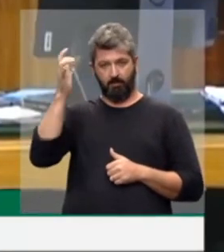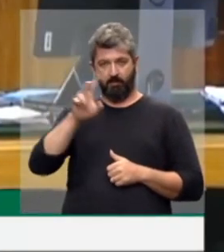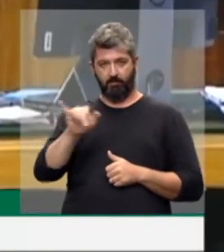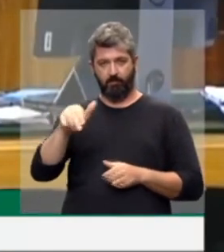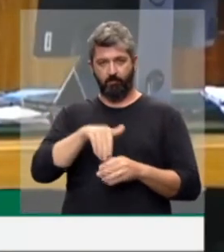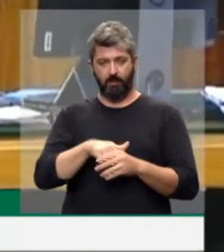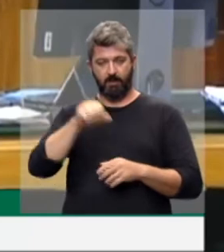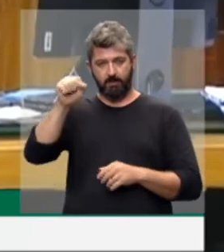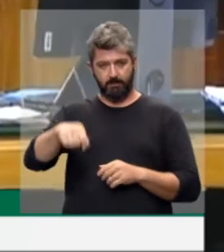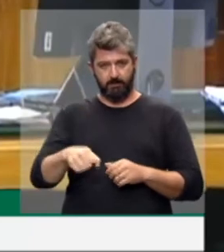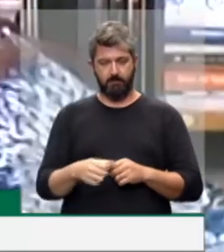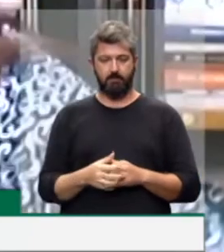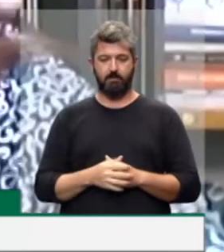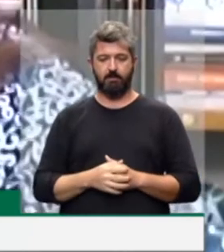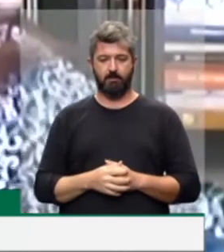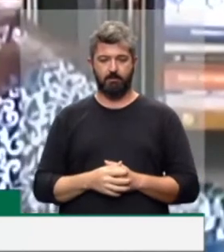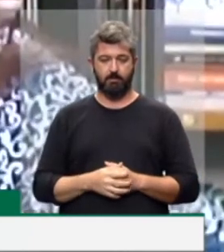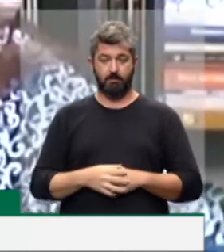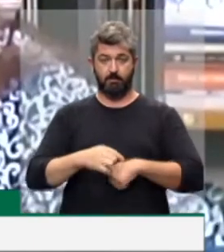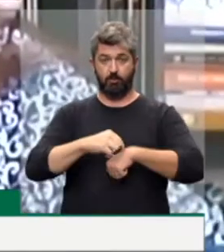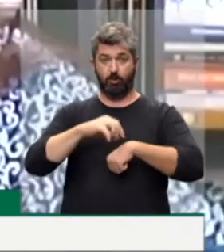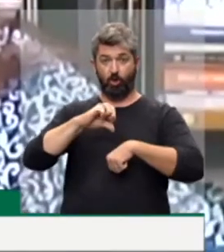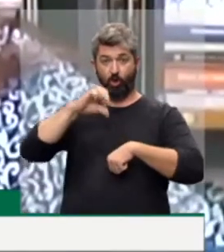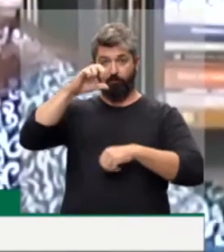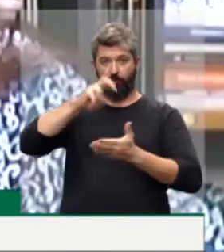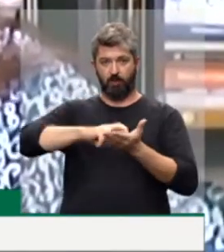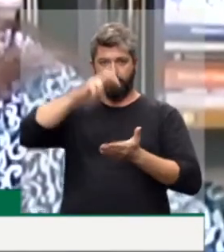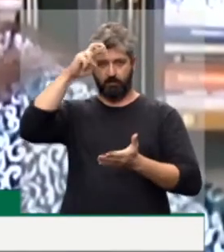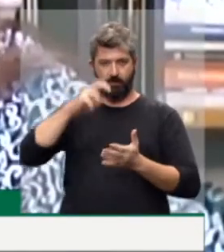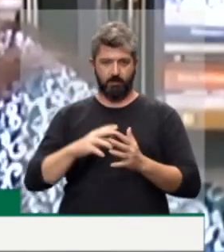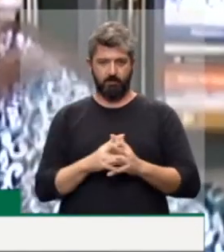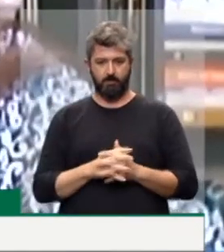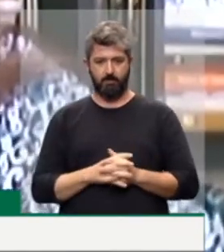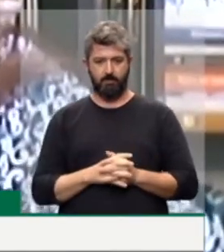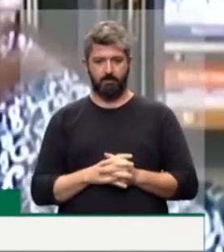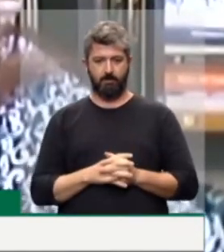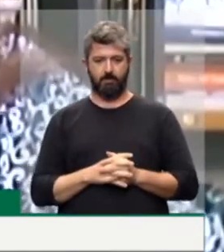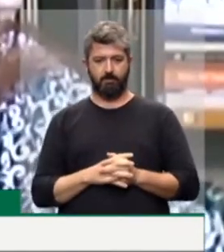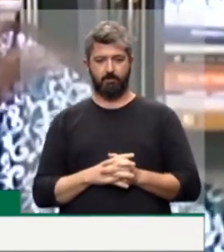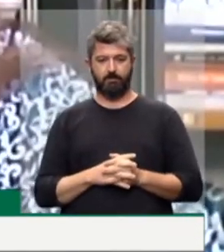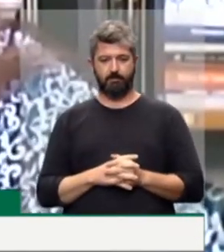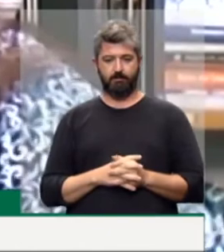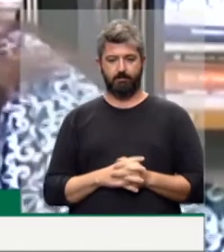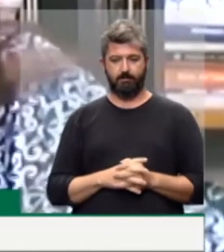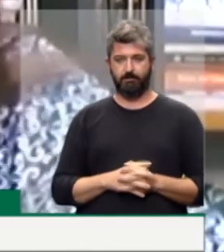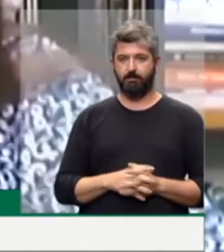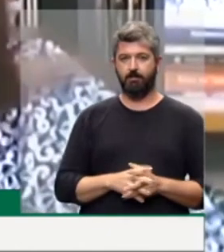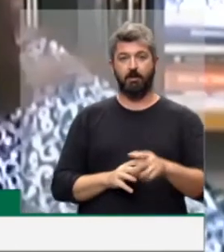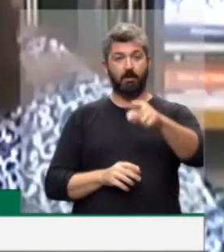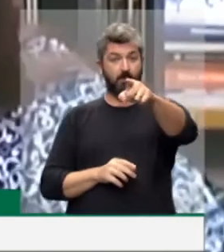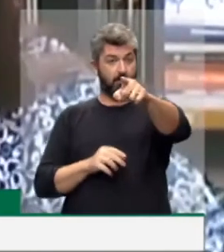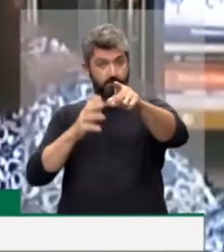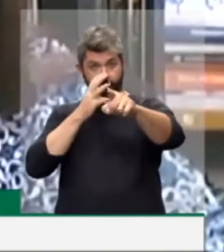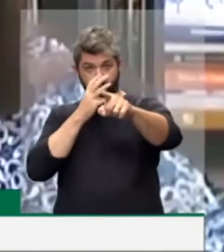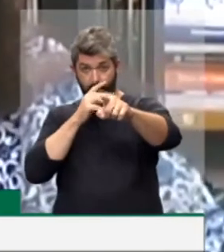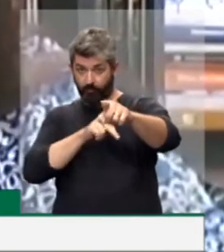EXCELÊNCIA FALOU SOBRE A... -- [PRESIDENTE]: SIM, AMANHÃ O FUNDEB ESTÁ NA PAUTA DE AMANHÃ. [DEPUTADA]: OBRIGADA, PRESIDENTE. [PRESIDENTE]: NOVE HORAS DA MANHÃ.